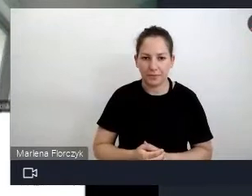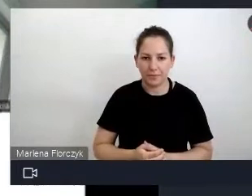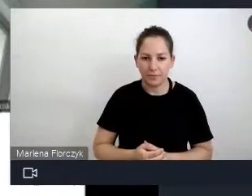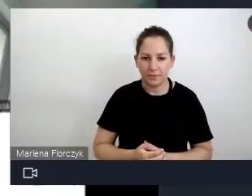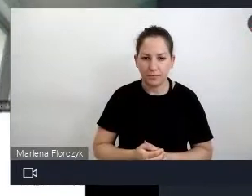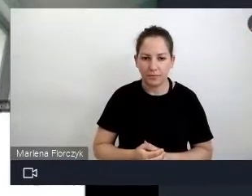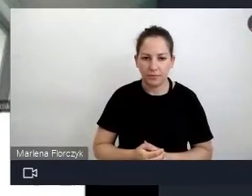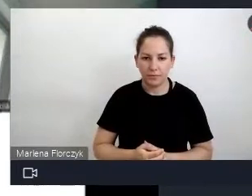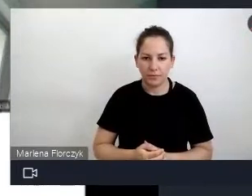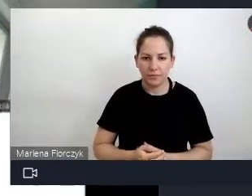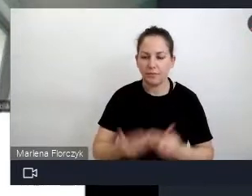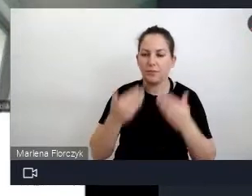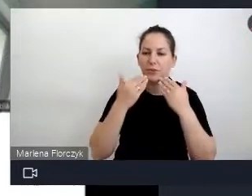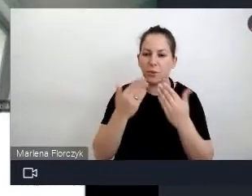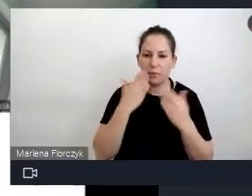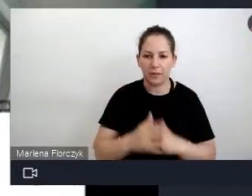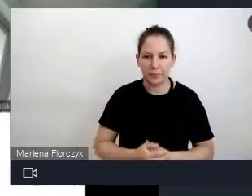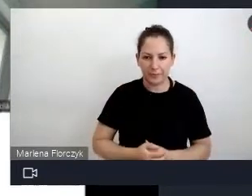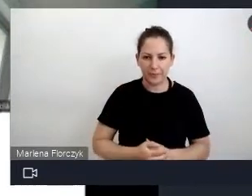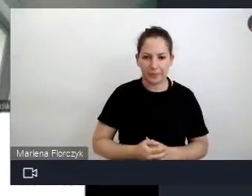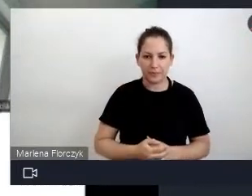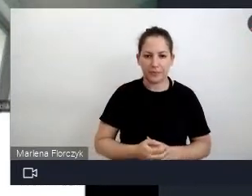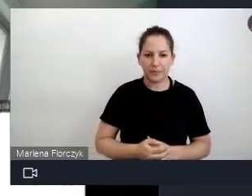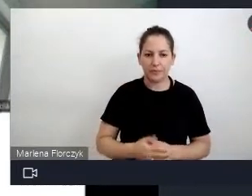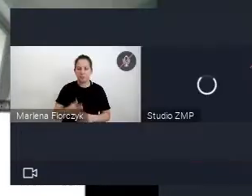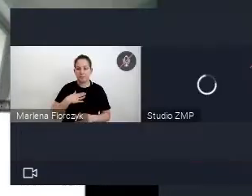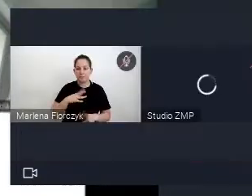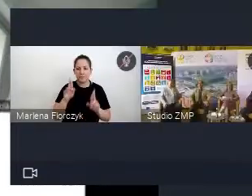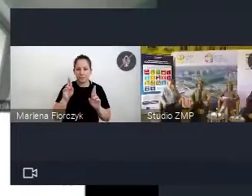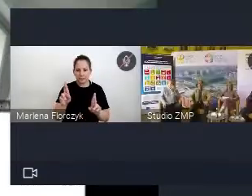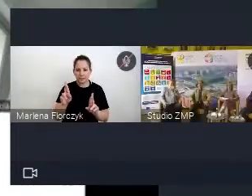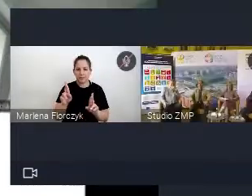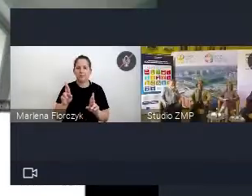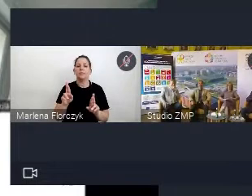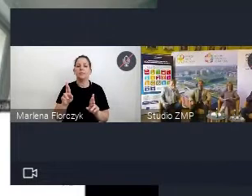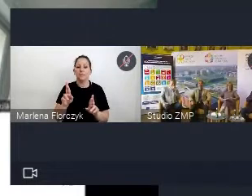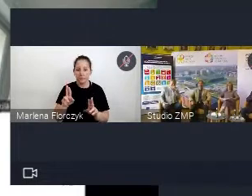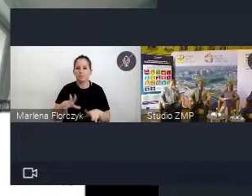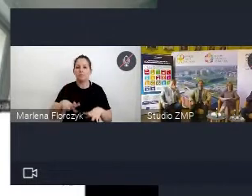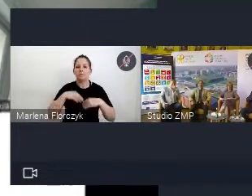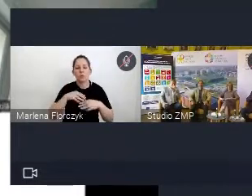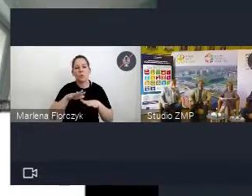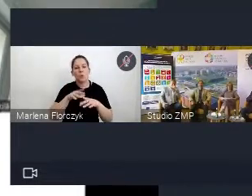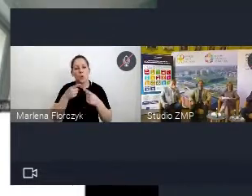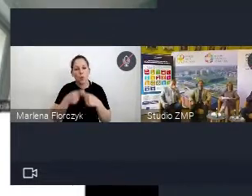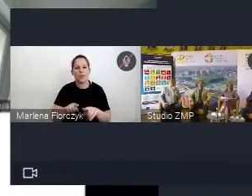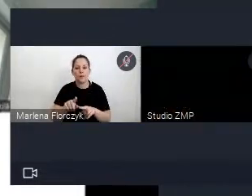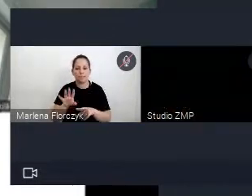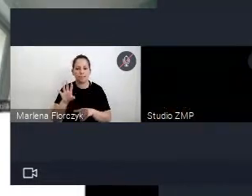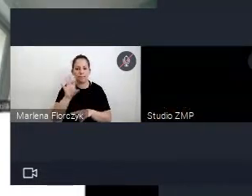Dziękuję bardzo. Mam nadzieję, że uzyskaliście bardzo krótki przegląd tego, co robimy w ramach sieci